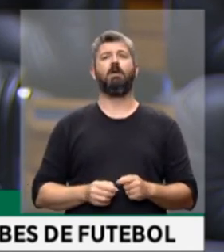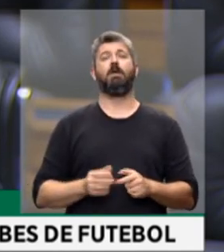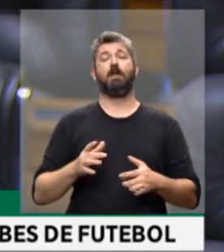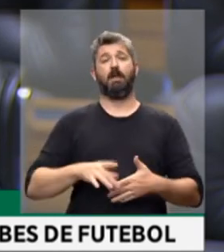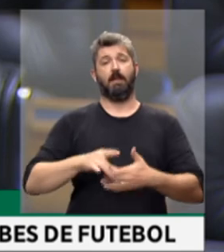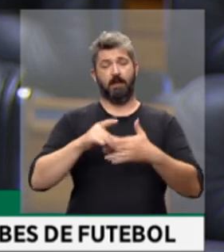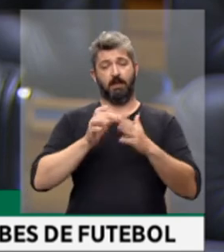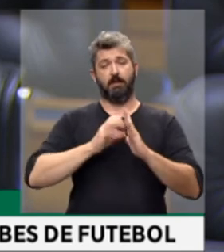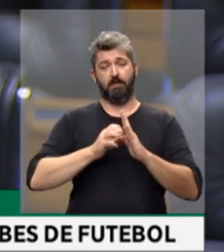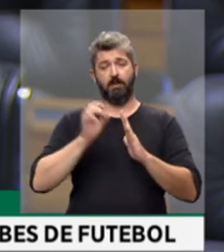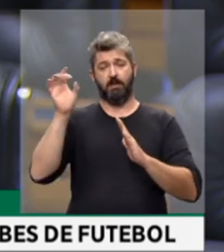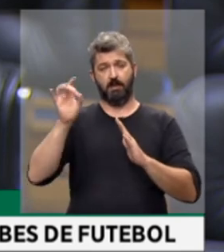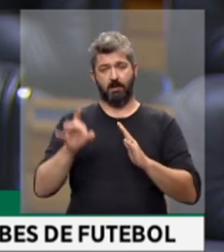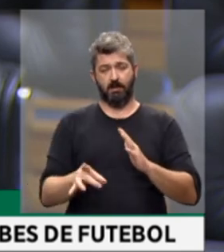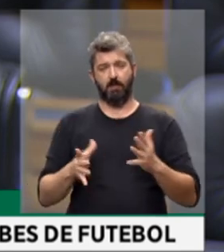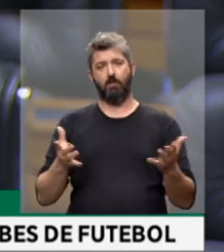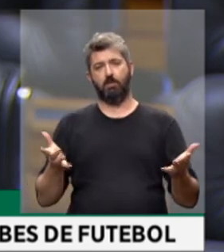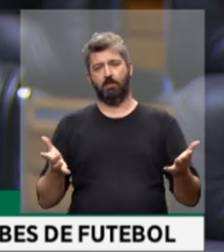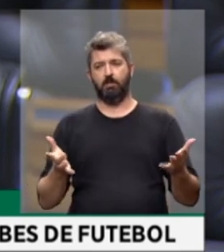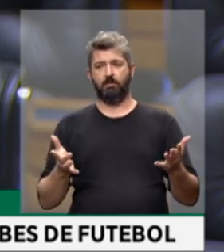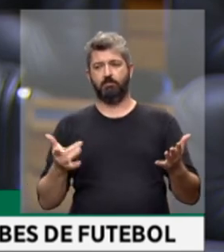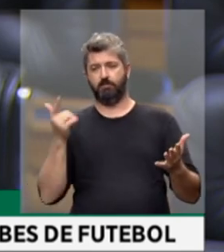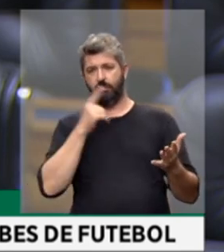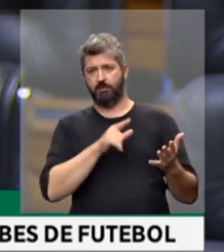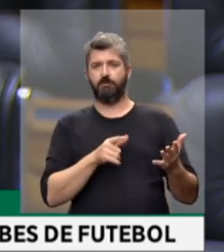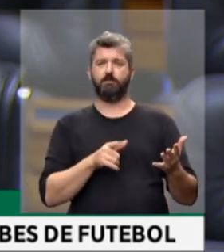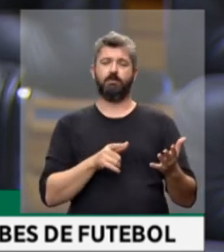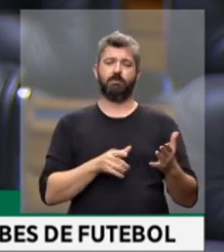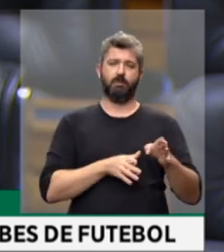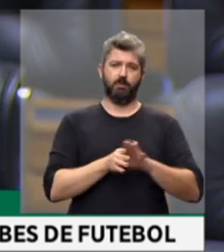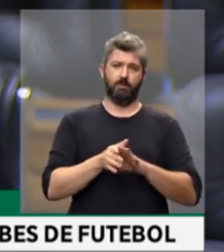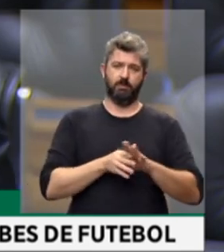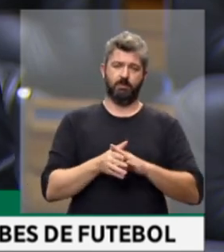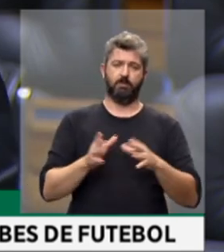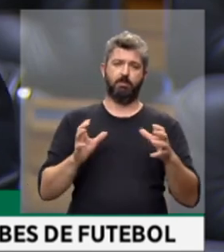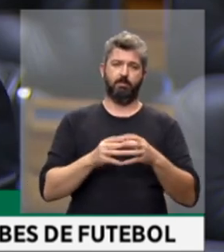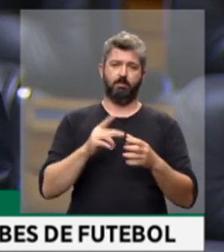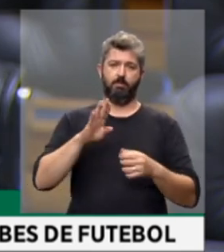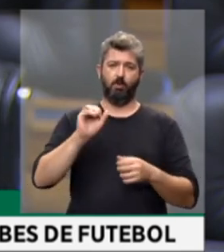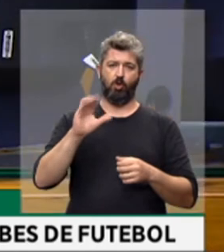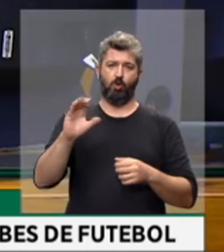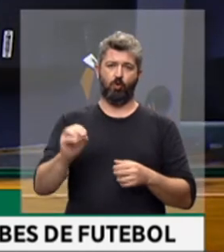A CÂMARA ENCAMINHOU PARA O SENADO. E REJEITE AS EMENDAS QUE VIERAM DO SENADO FEDERAL.